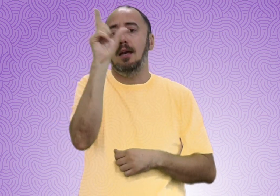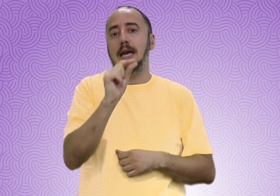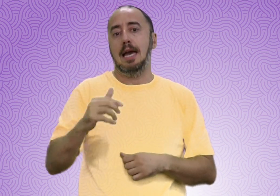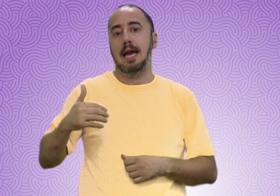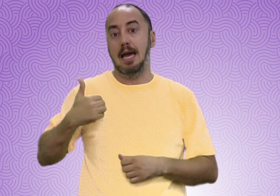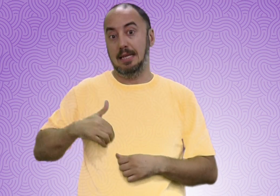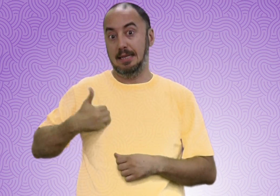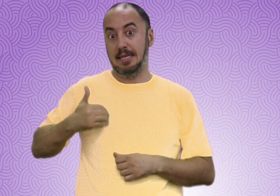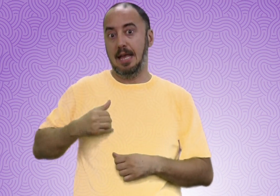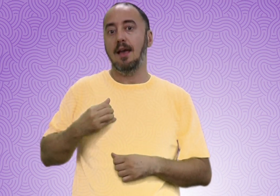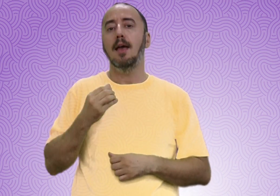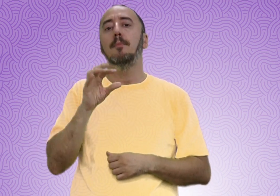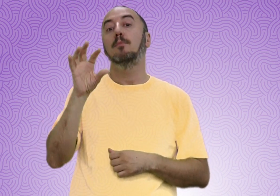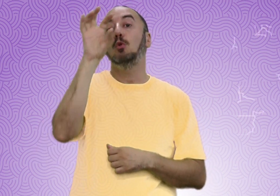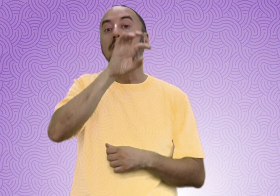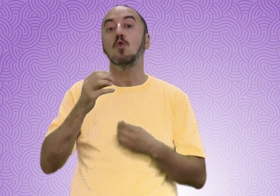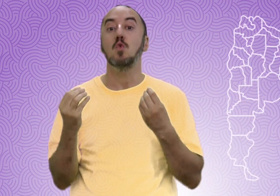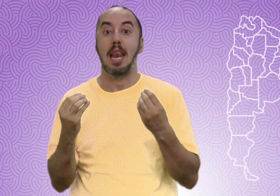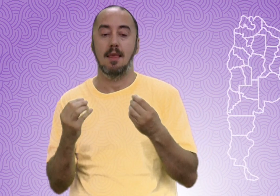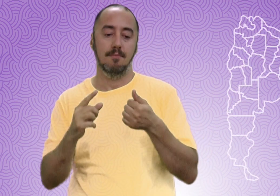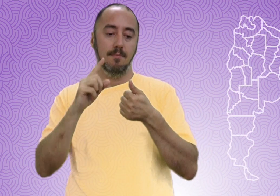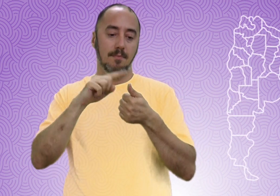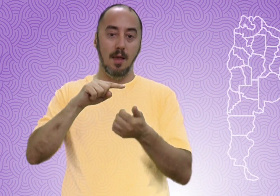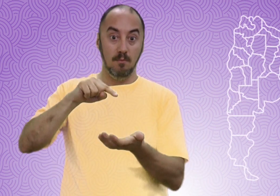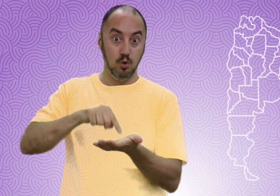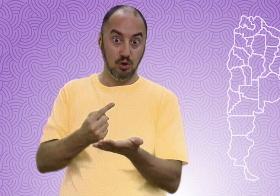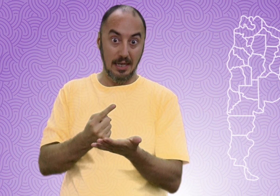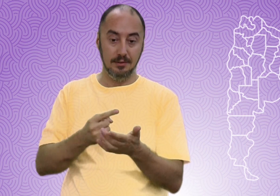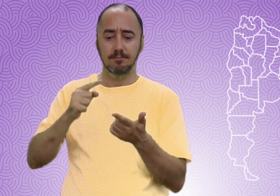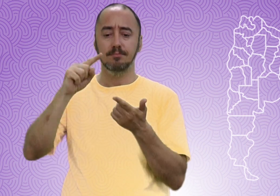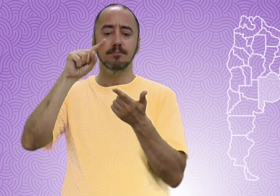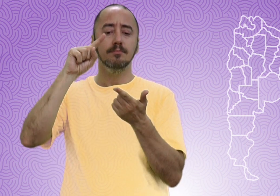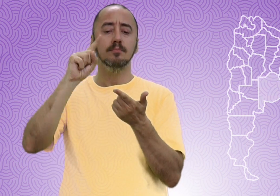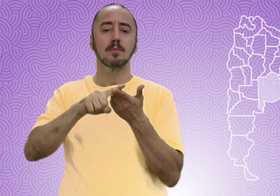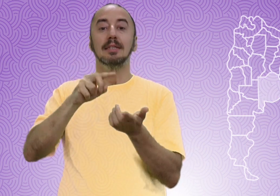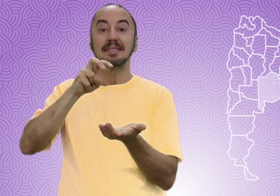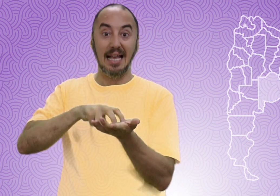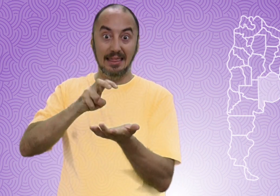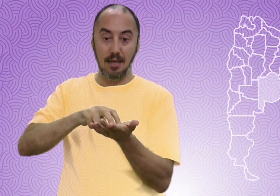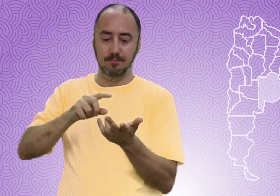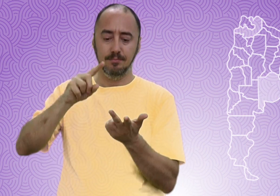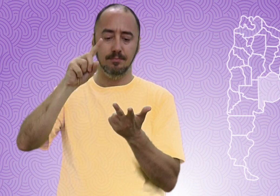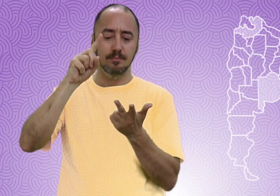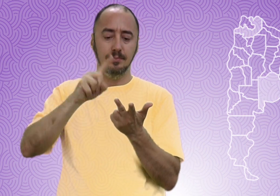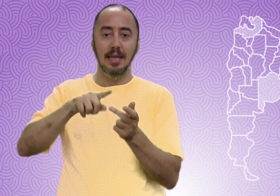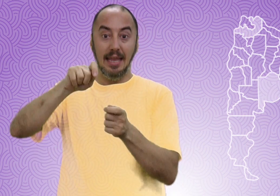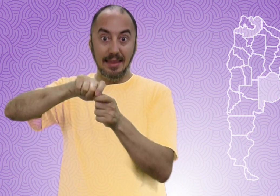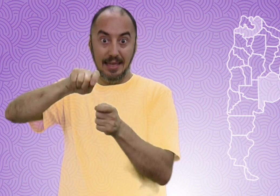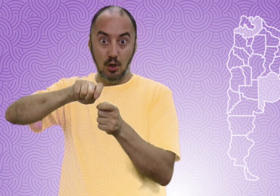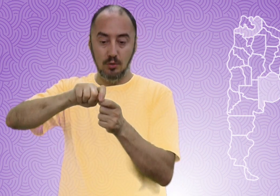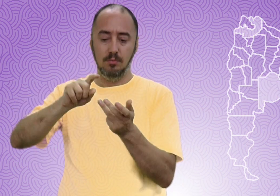Acá en argentina se juega en distintas provincias como Buenos Aires, Salta, Santiago del estero,